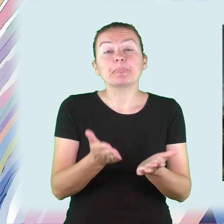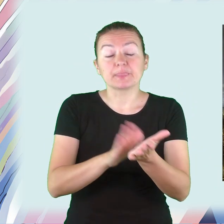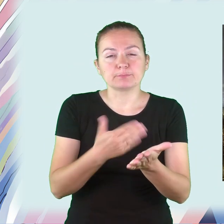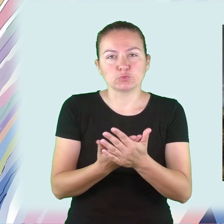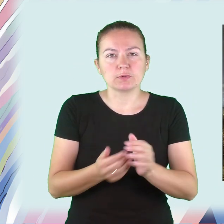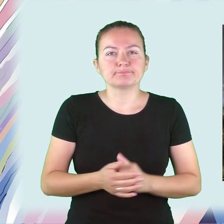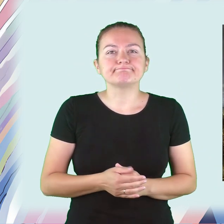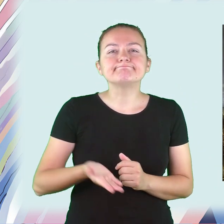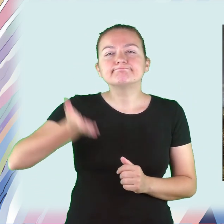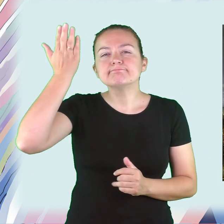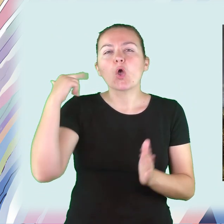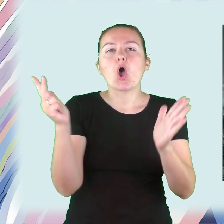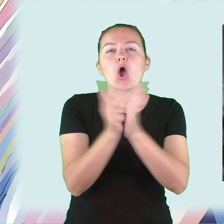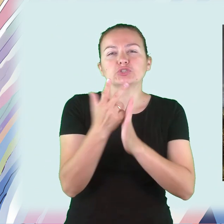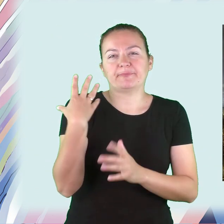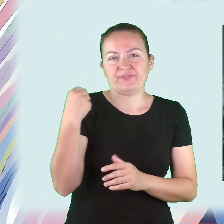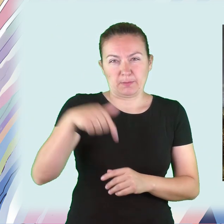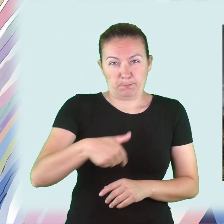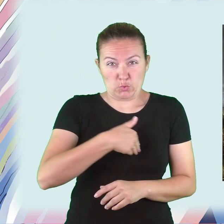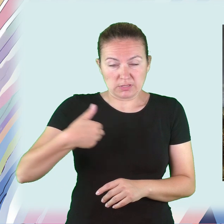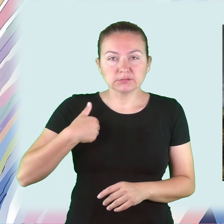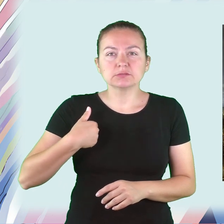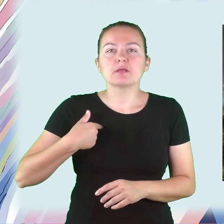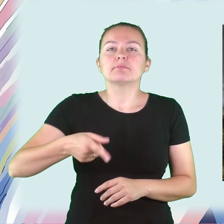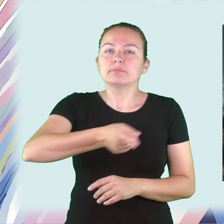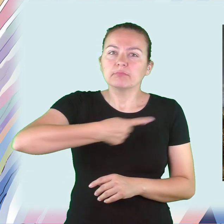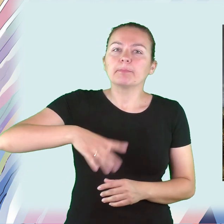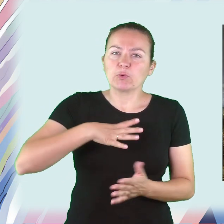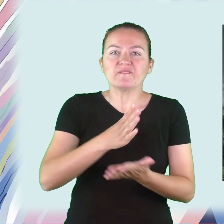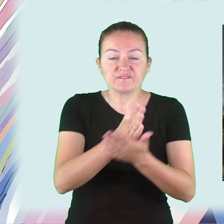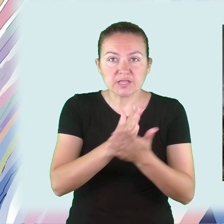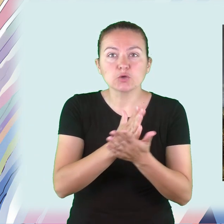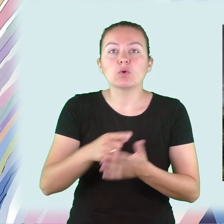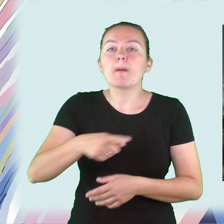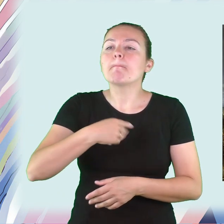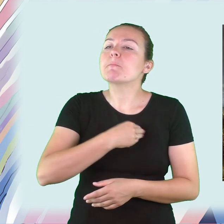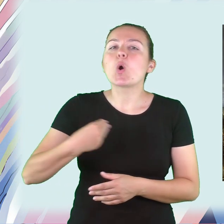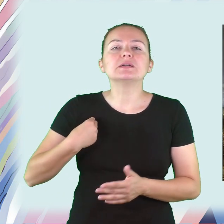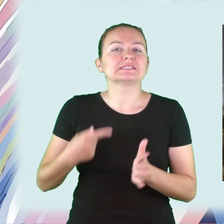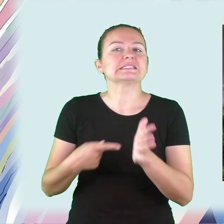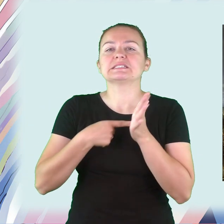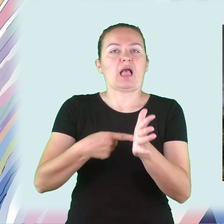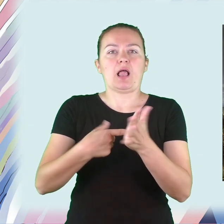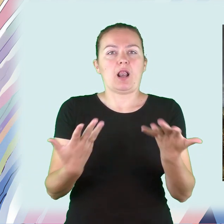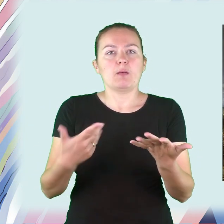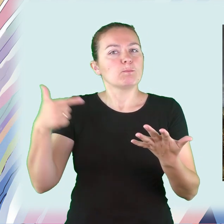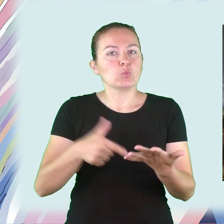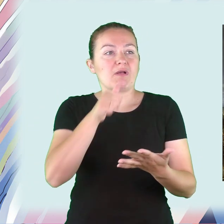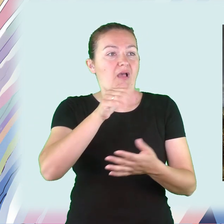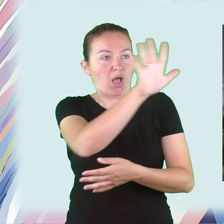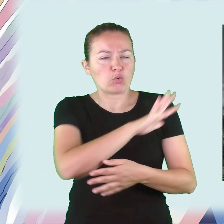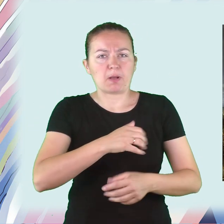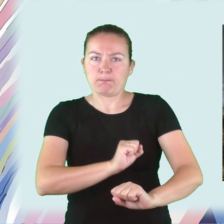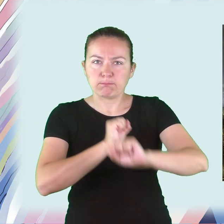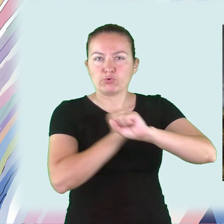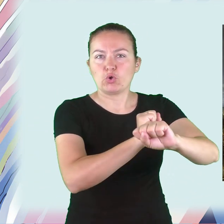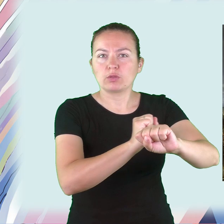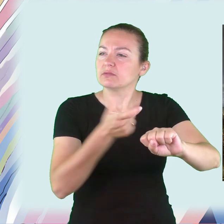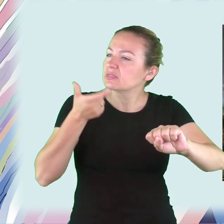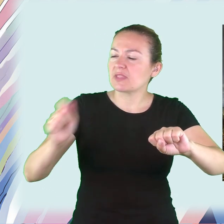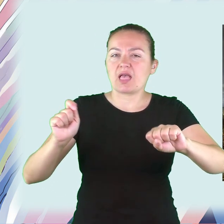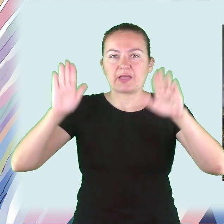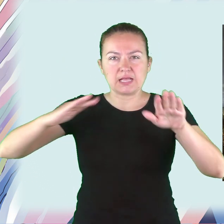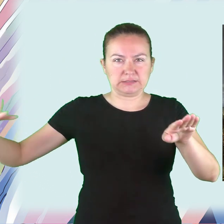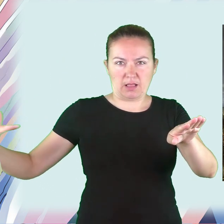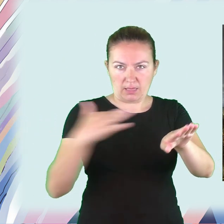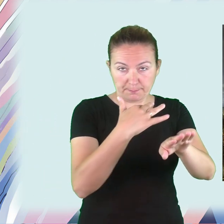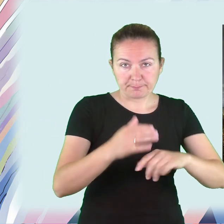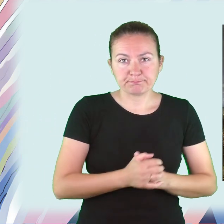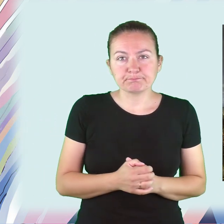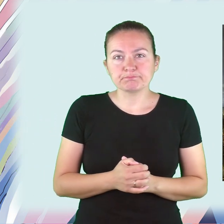Na przykład w XVIII wieku w Polsce wierzono, że Polska ma bronić chrześcijańskiej Europy przed Islamem.